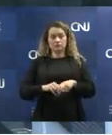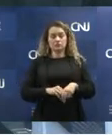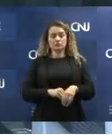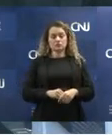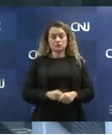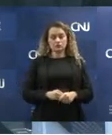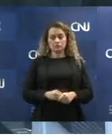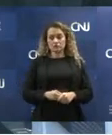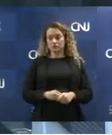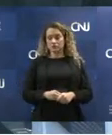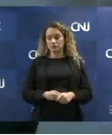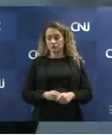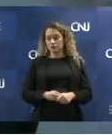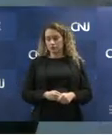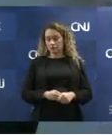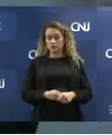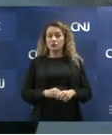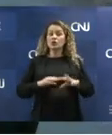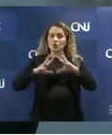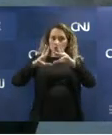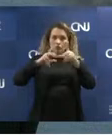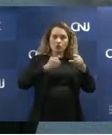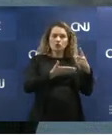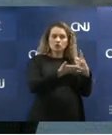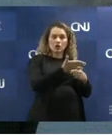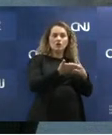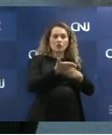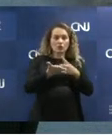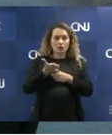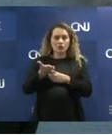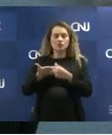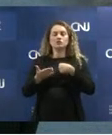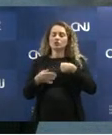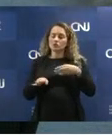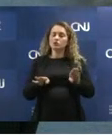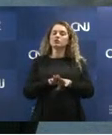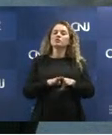Todos estão de acordo? De acordo também é uma peculiaridade interessante,